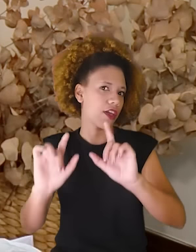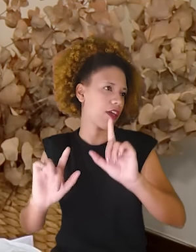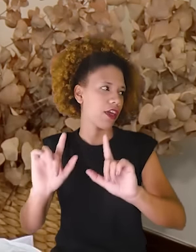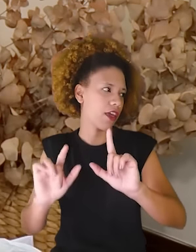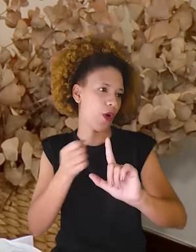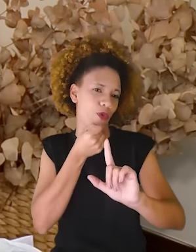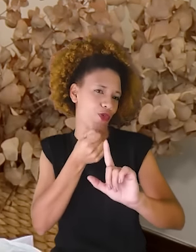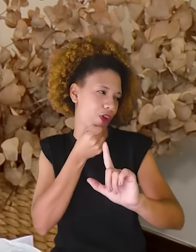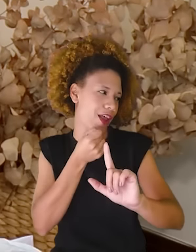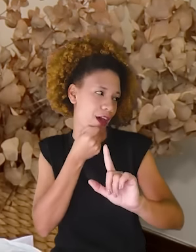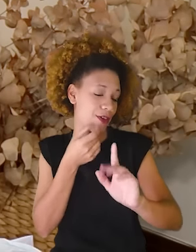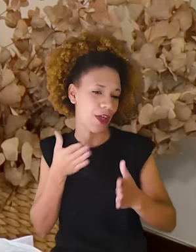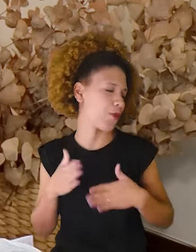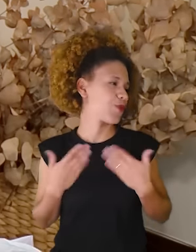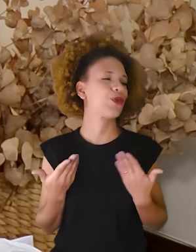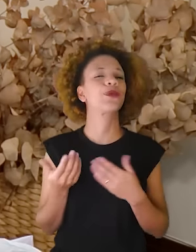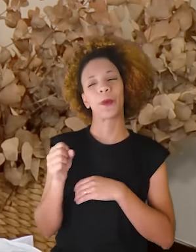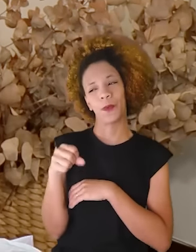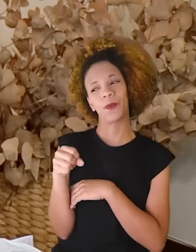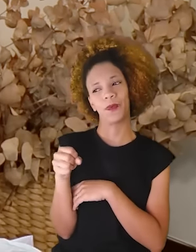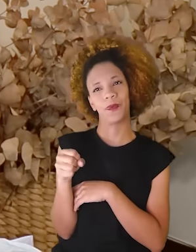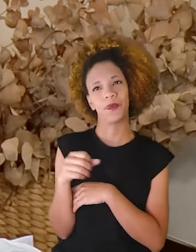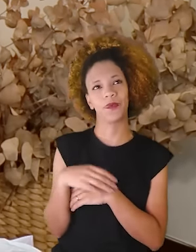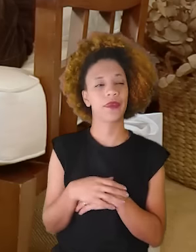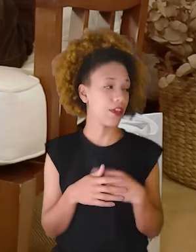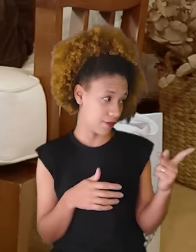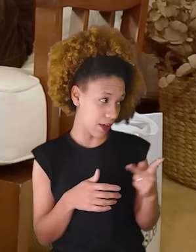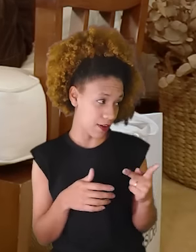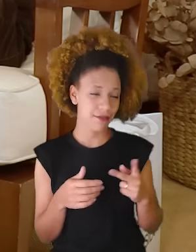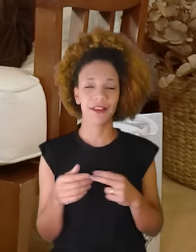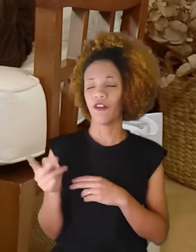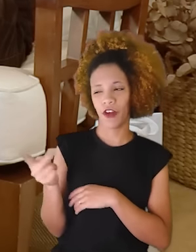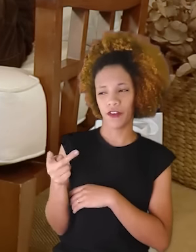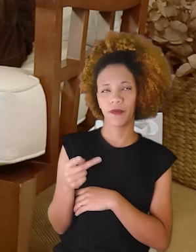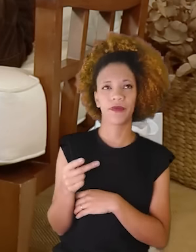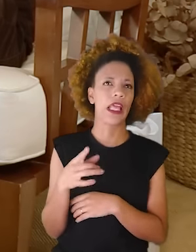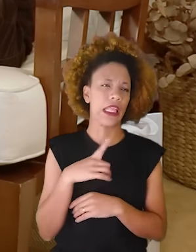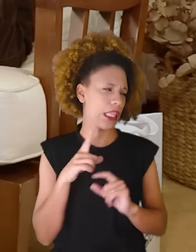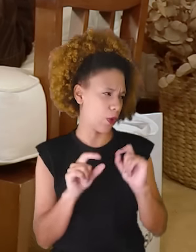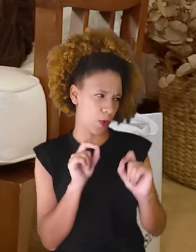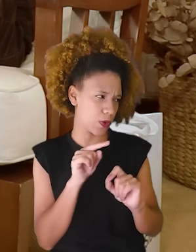e de repente dá um susto nele S sim tem fala fala fala não fala aí fala Tem coisas no que você fez